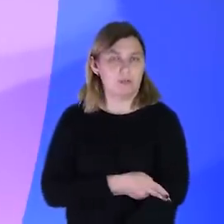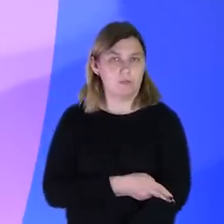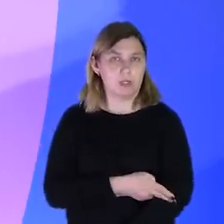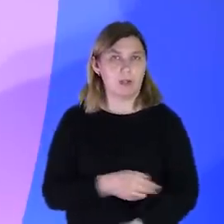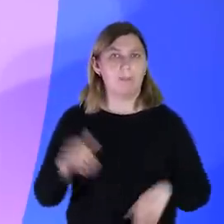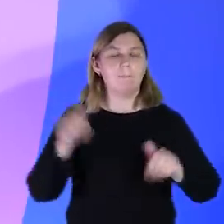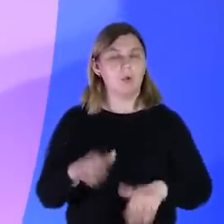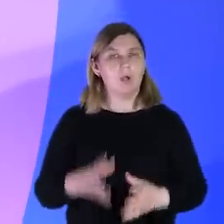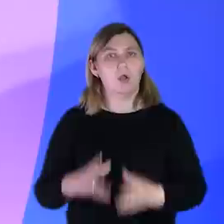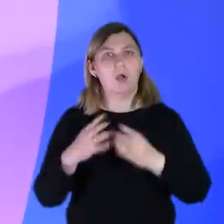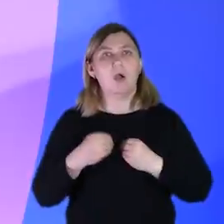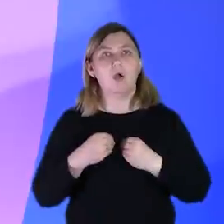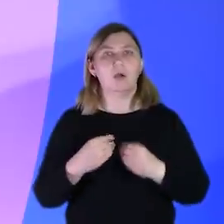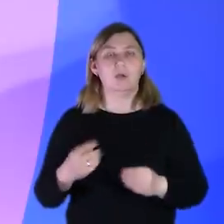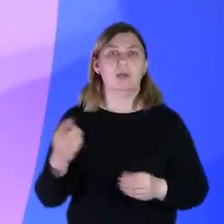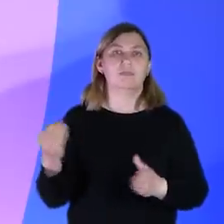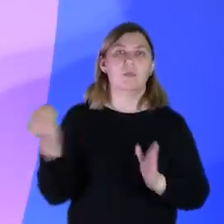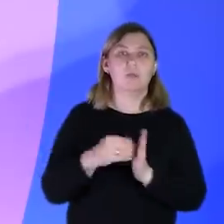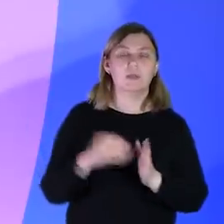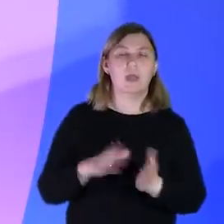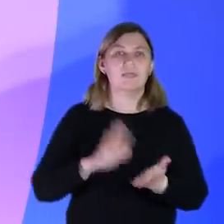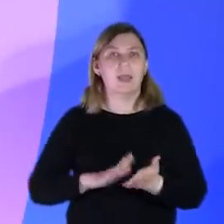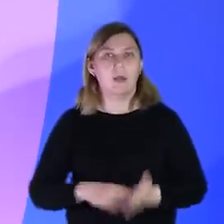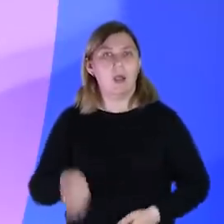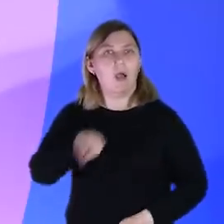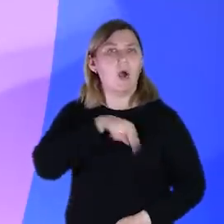Mogli też otrzymywać jakieś dobre nagrody, np. odznaczenia. Nadawano im